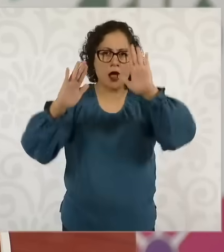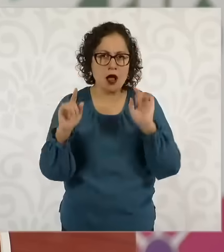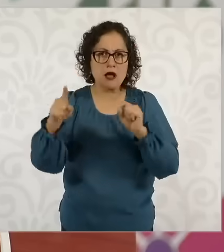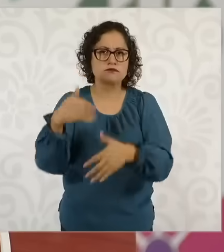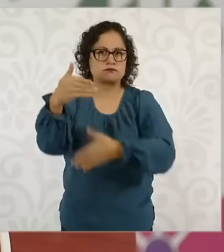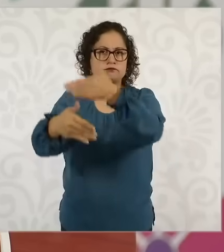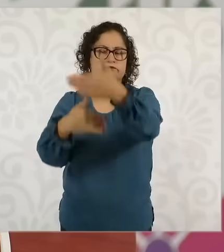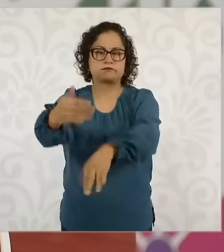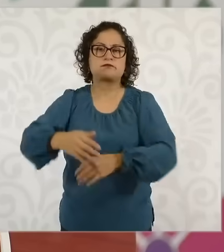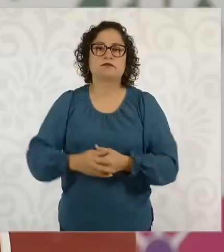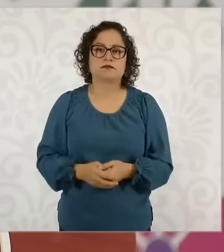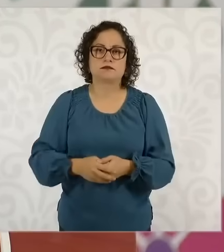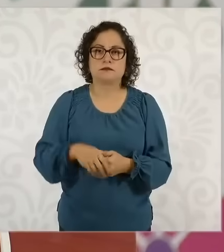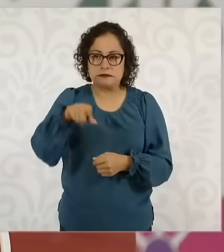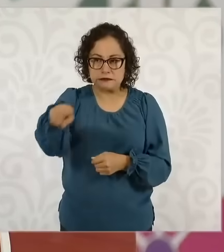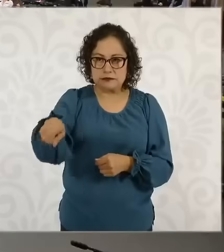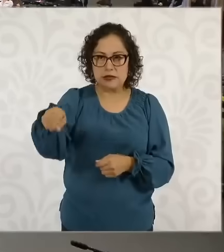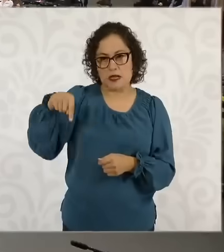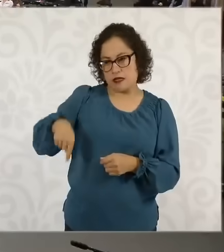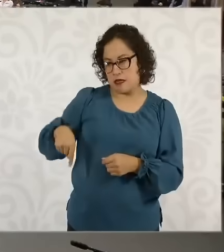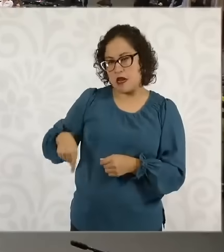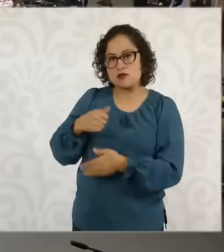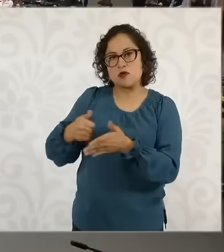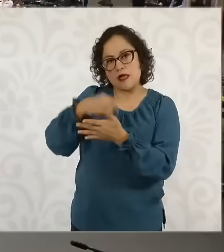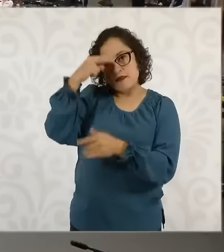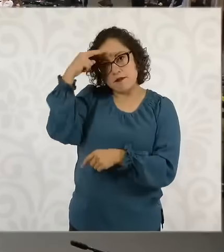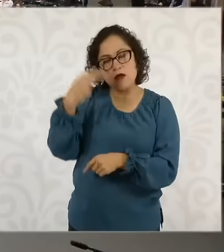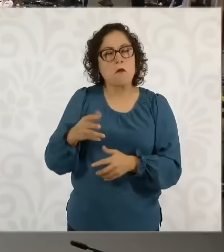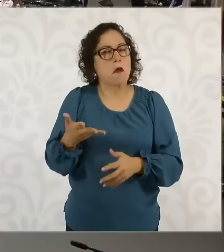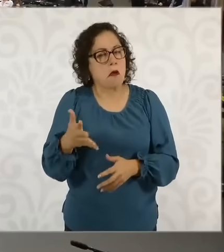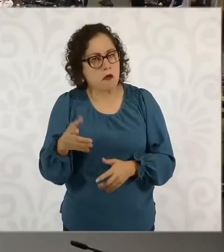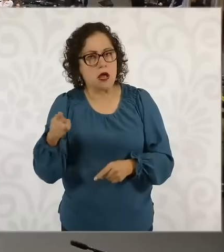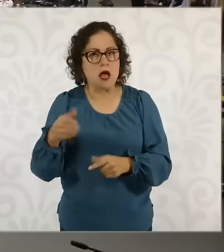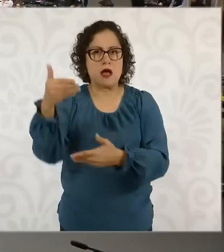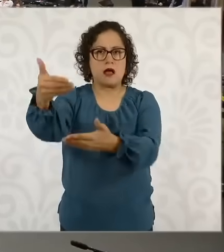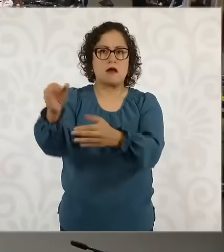en en la ciudad de México. ¿Tendrá indicadores sobre el tema de la saturación que se habría